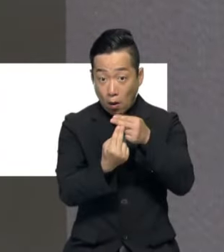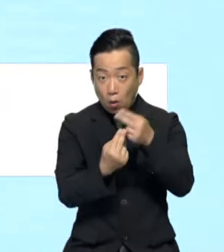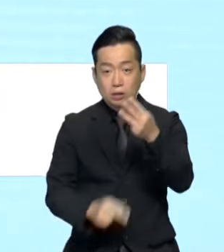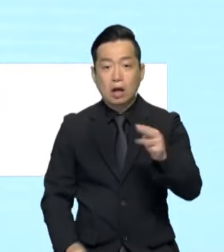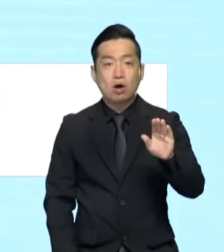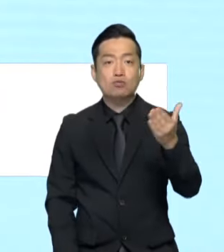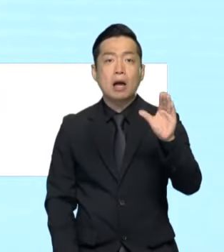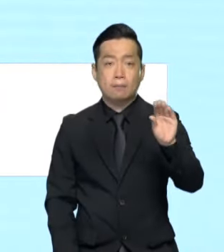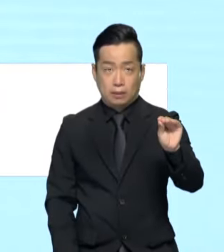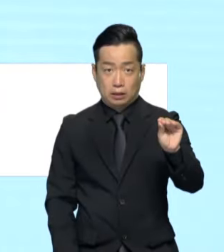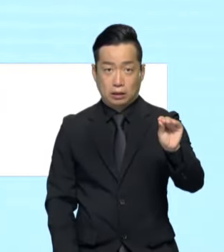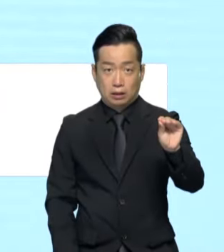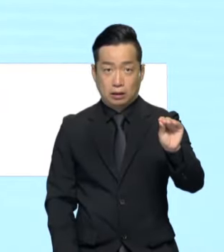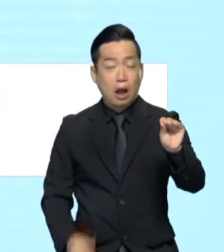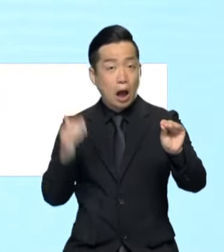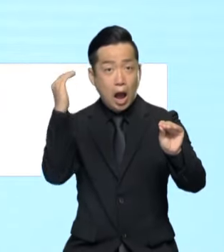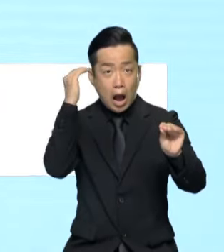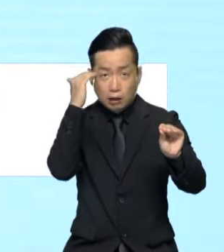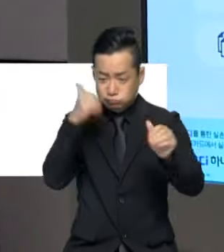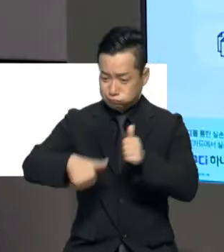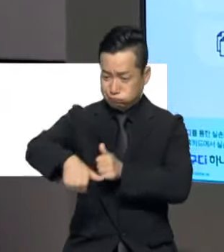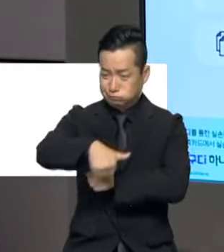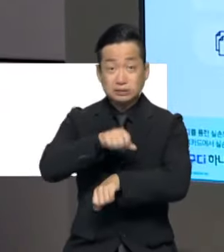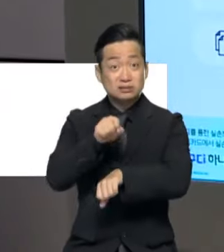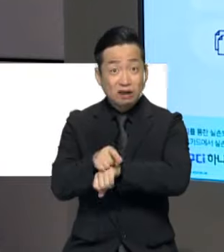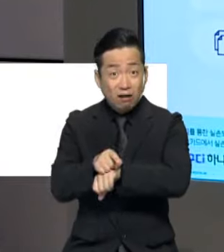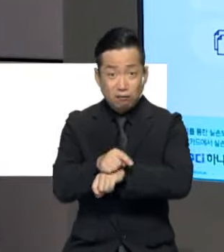달하는 우리나라 특성상 실효성이 크지 않다는 반론도 나옵니다.